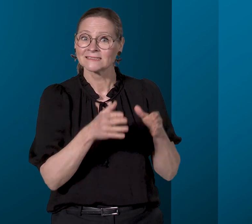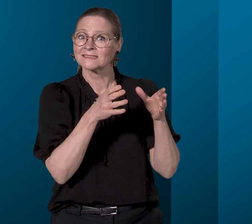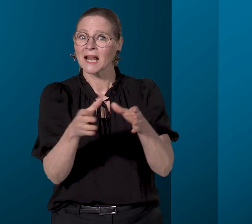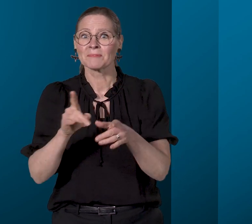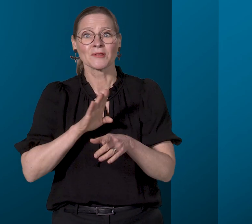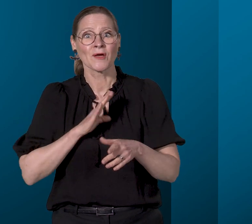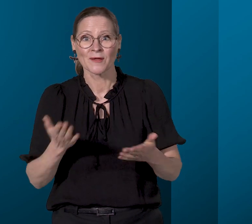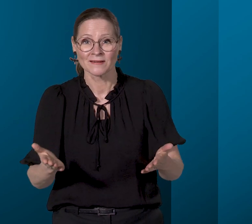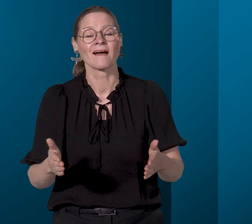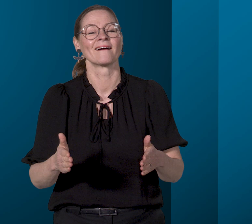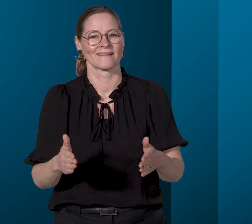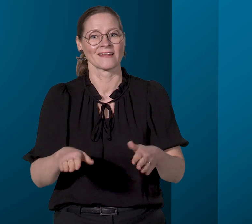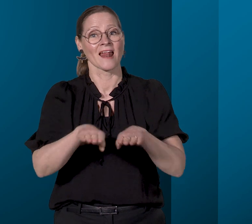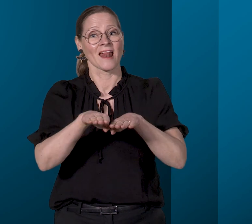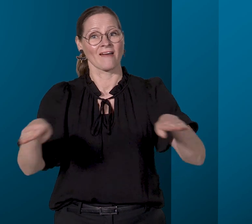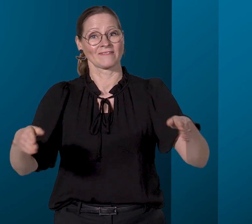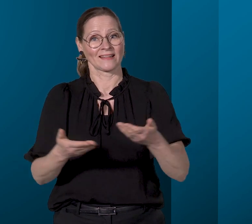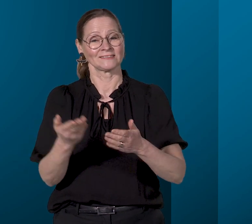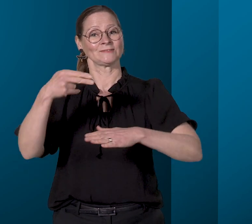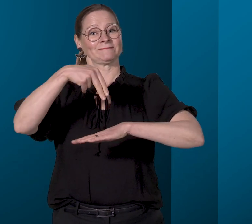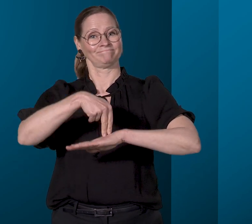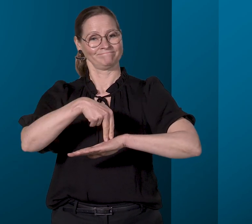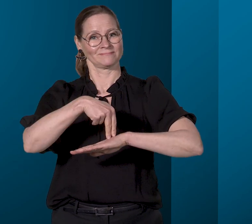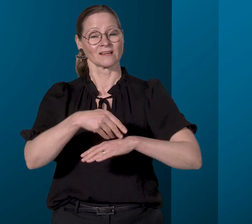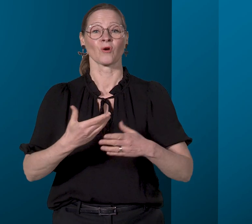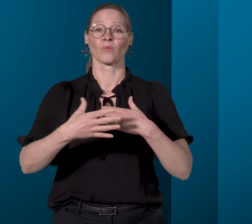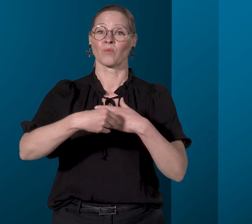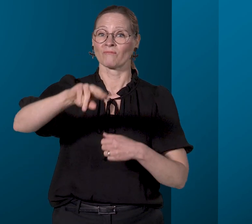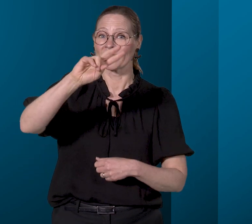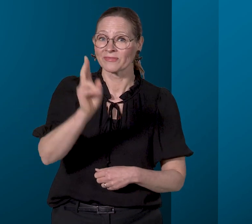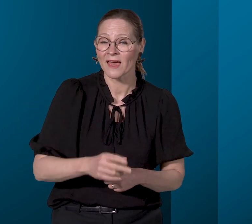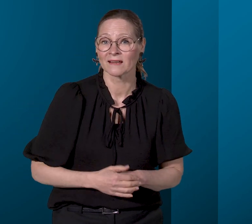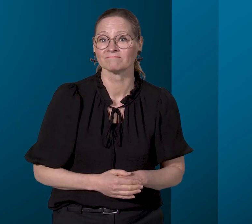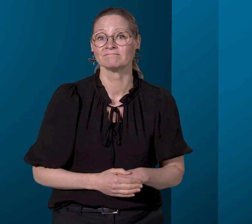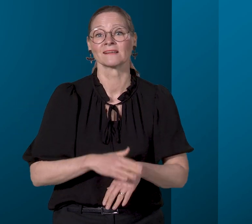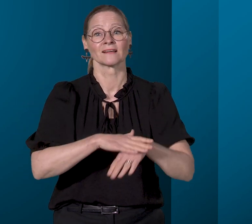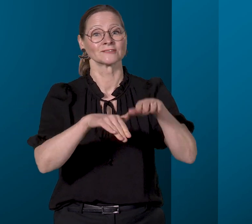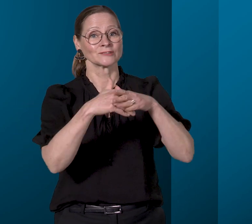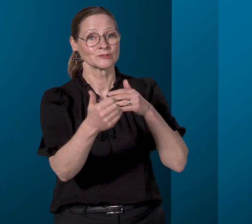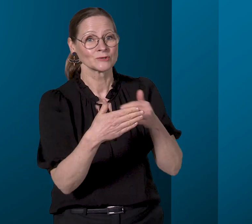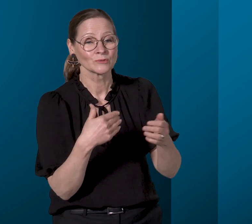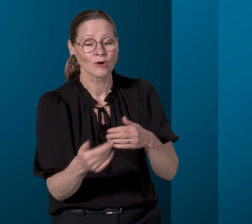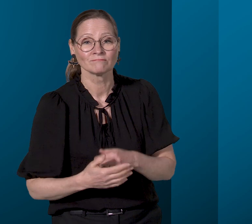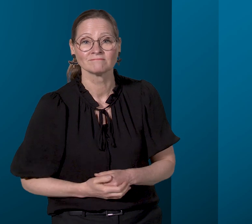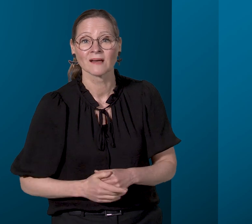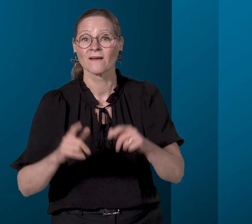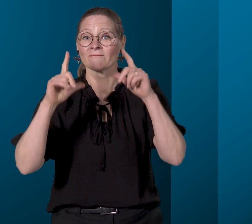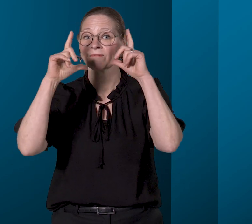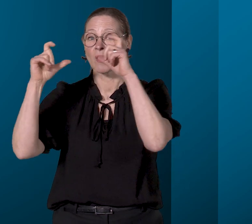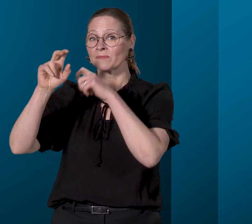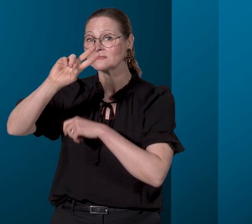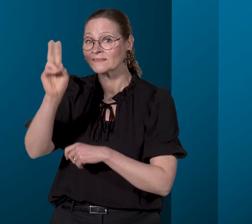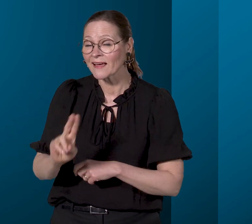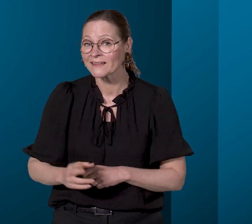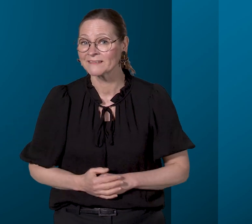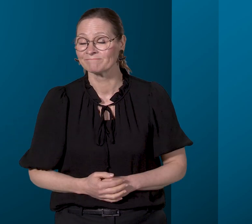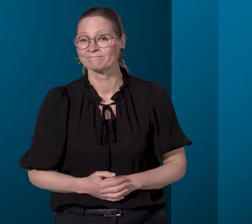Sarjoja ovat lavaesitys, kuvataide, käsityö ja valokuvaustaide.